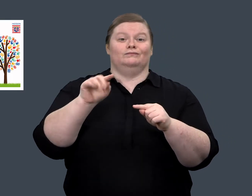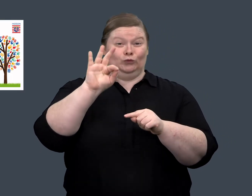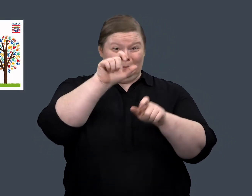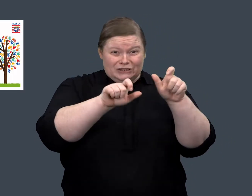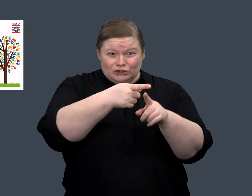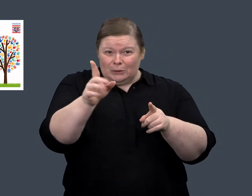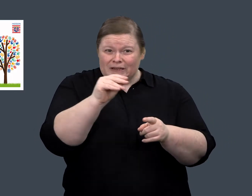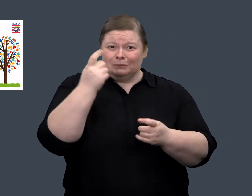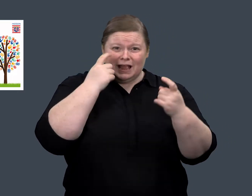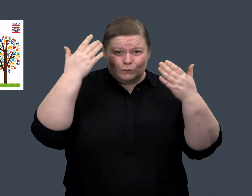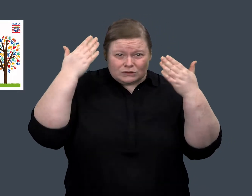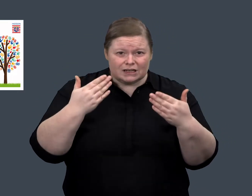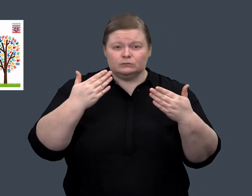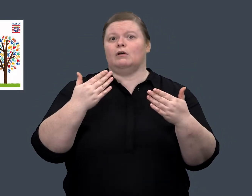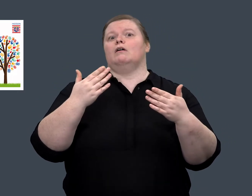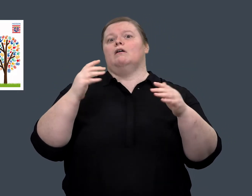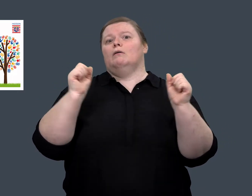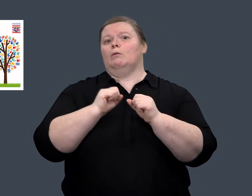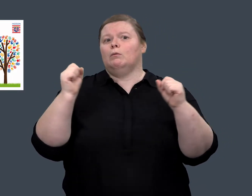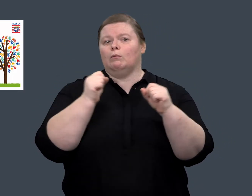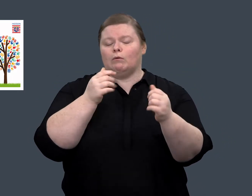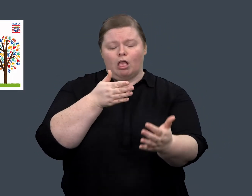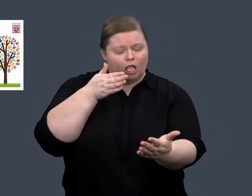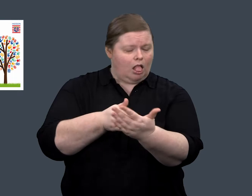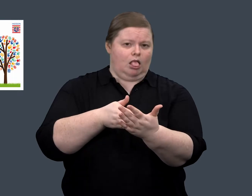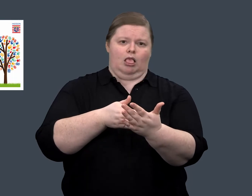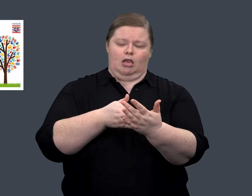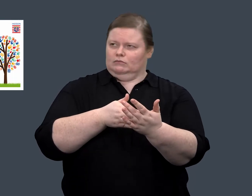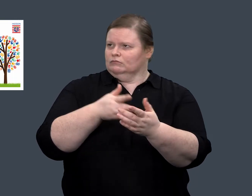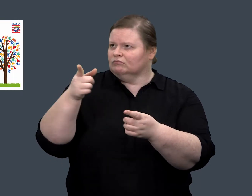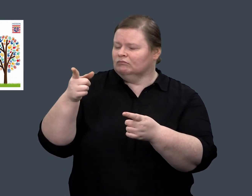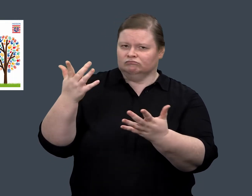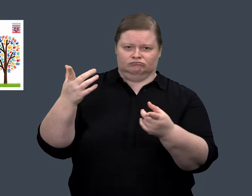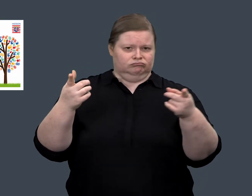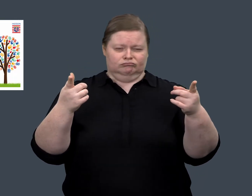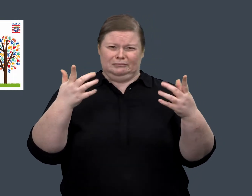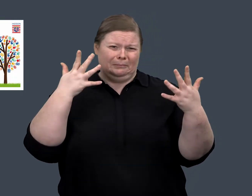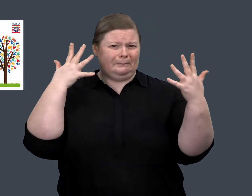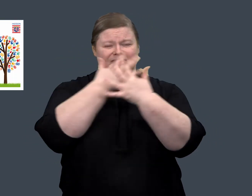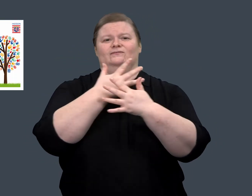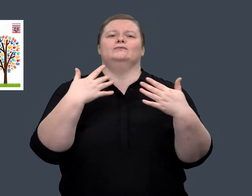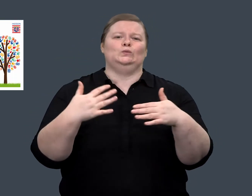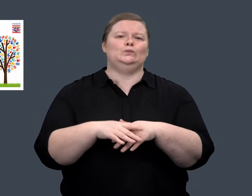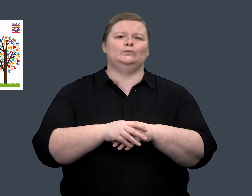Für viele Menschen mit Migrationshintergrund stellt es eine noch größere Hürde dar.